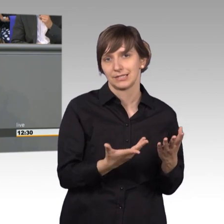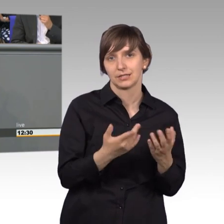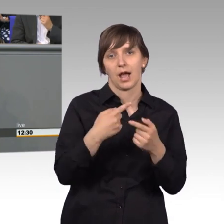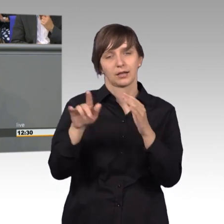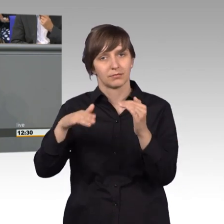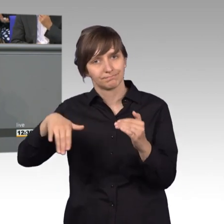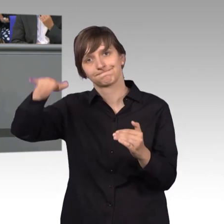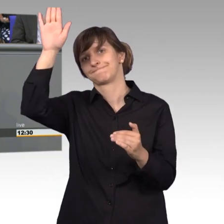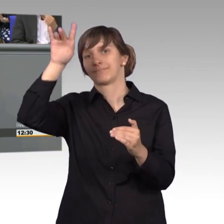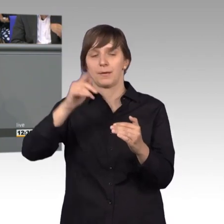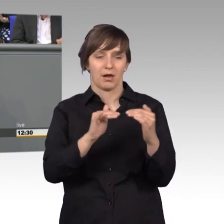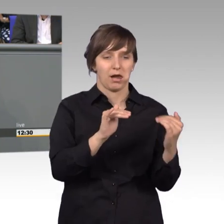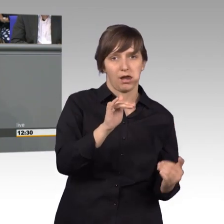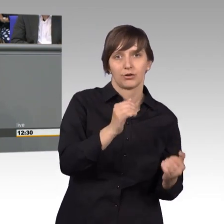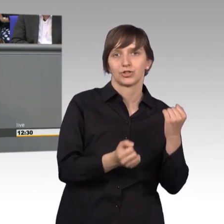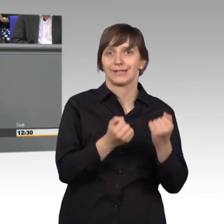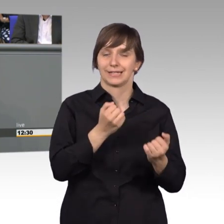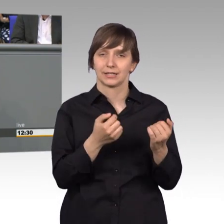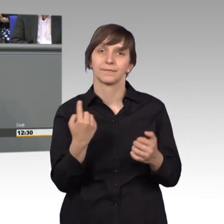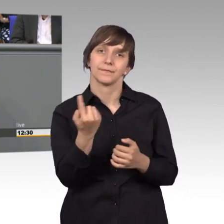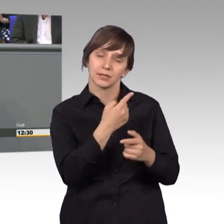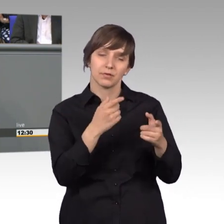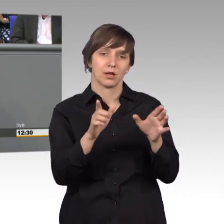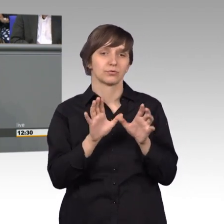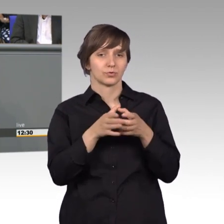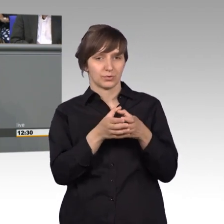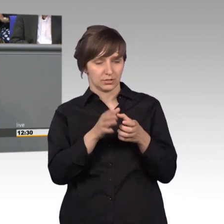Runde zu beschließen oder auch im Ausschuss im Ergebnis dann, dass